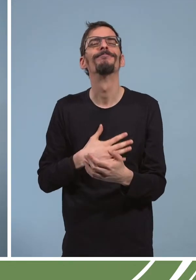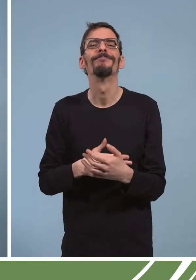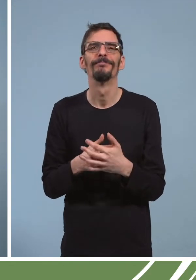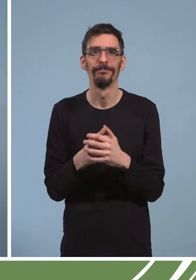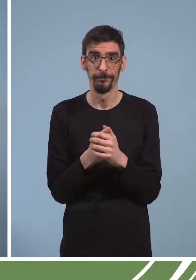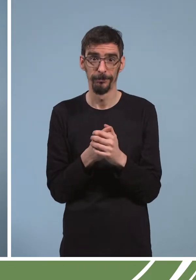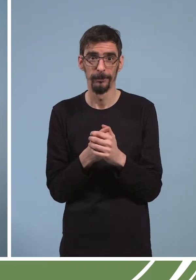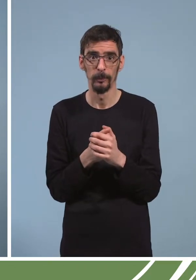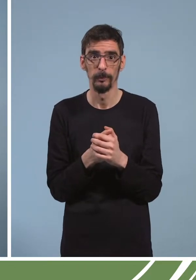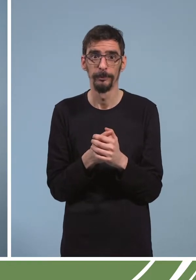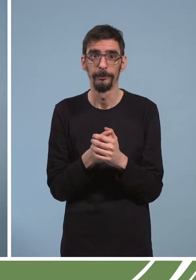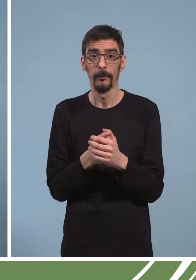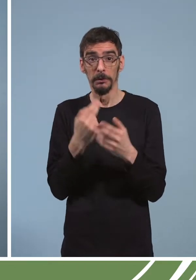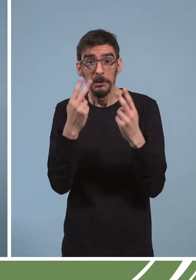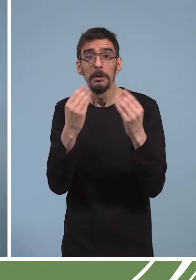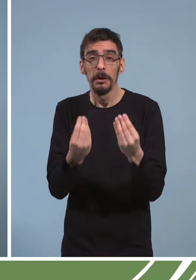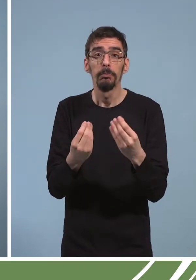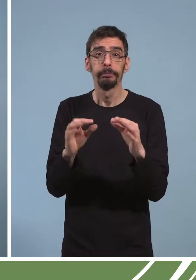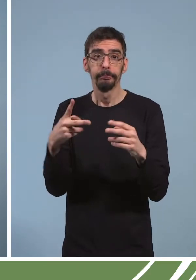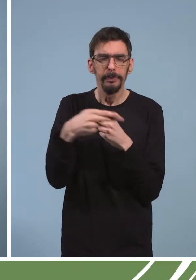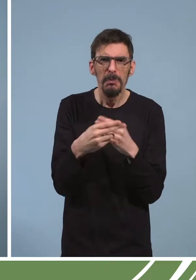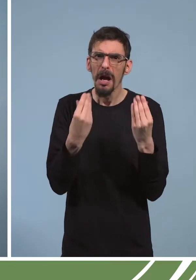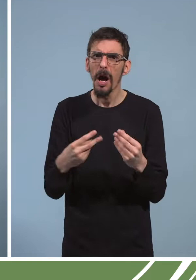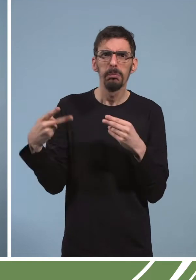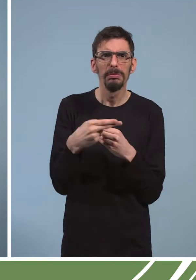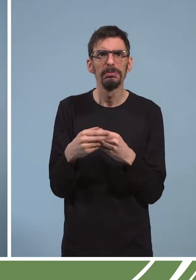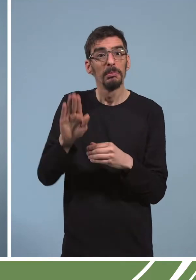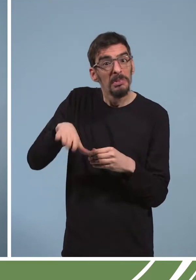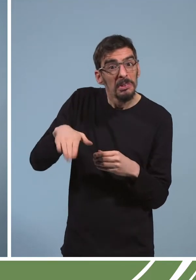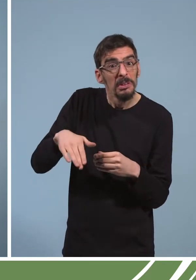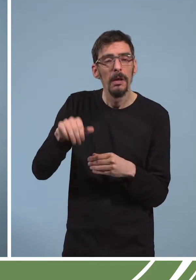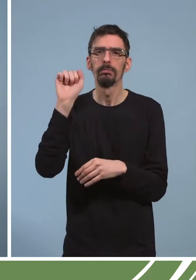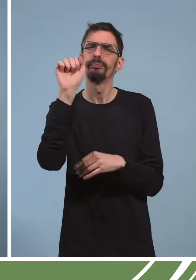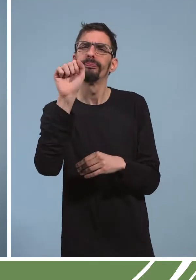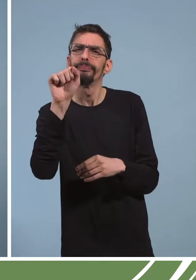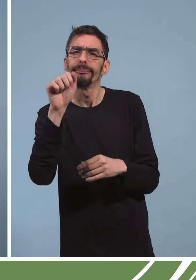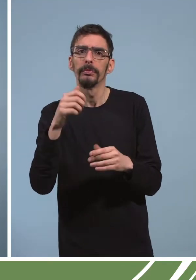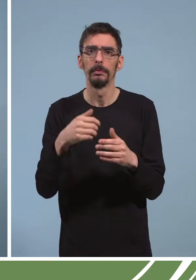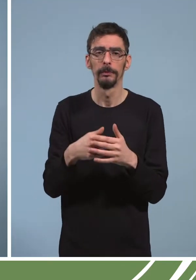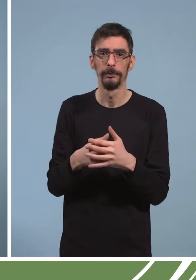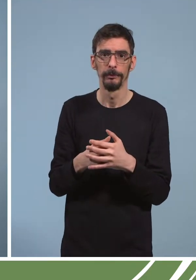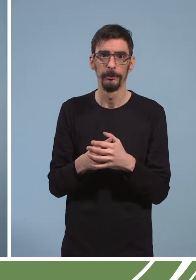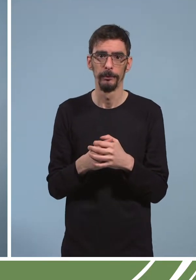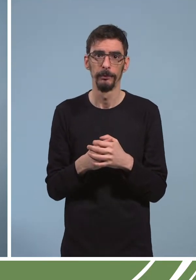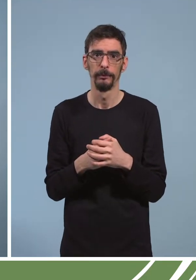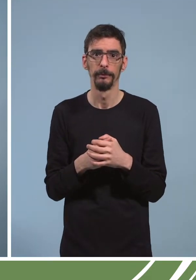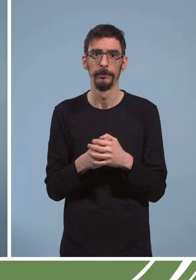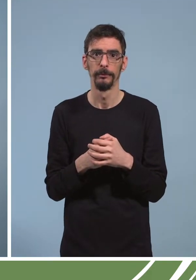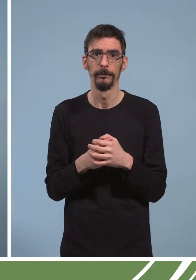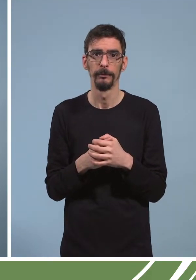Unterbrich das Spiel, wenn du eine Herausforderung einführst. Stampf mit deinem Fuß auf den Boden. Mach ein Signalgeräusch.